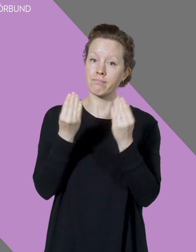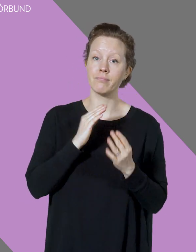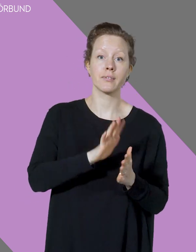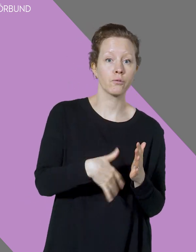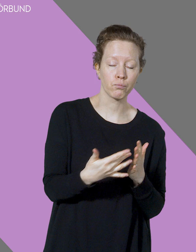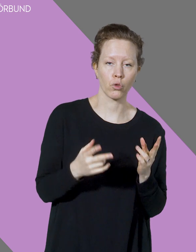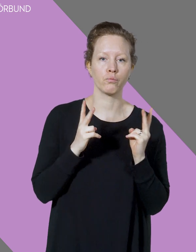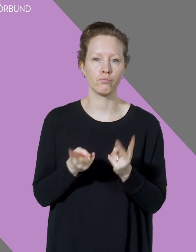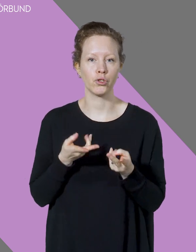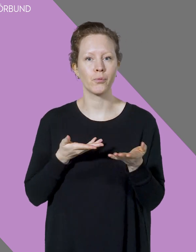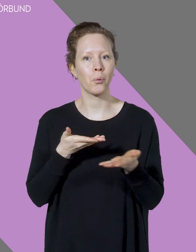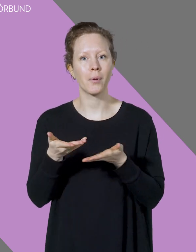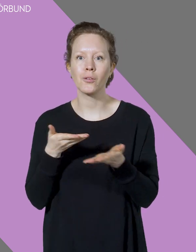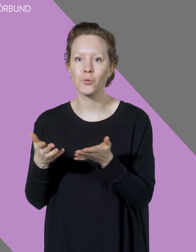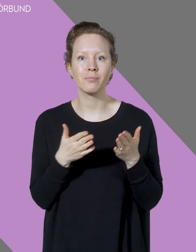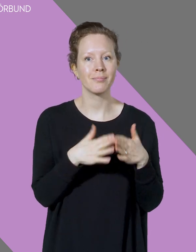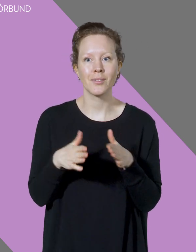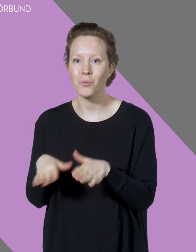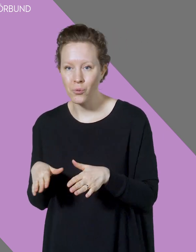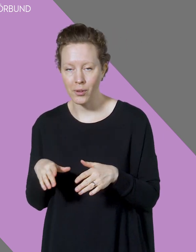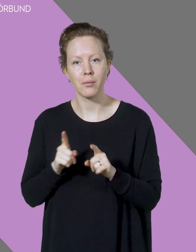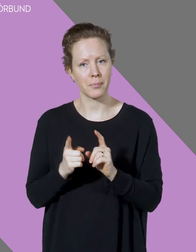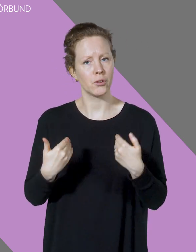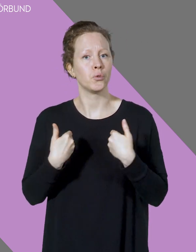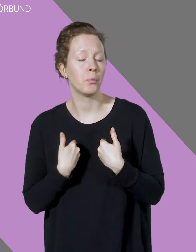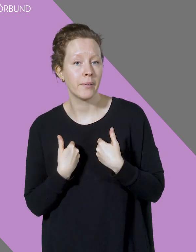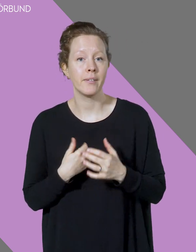i teckenspråk och kommunikationsmetoder blir subjektiv.